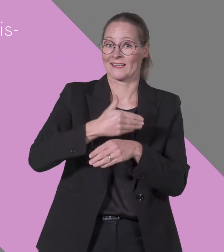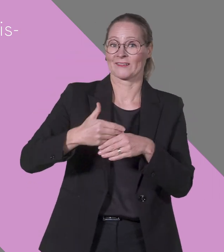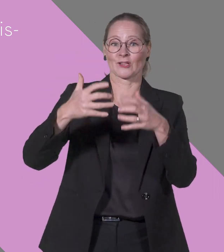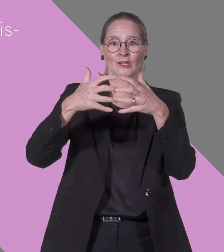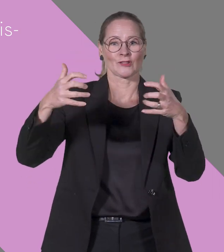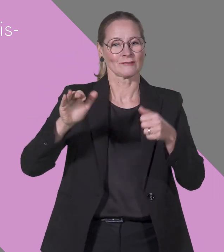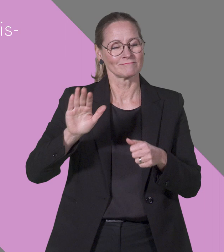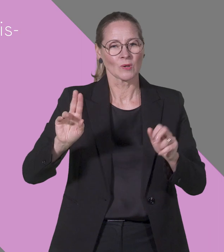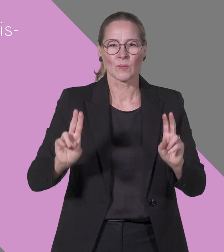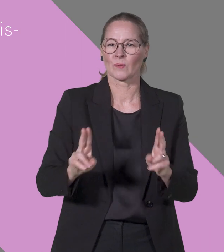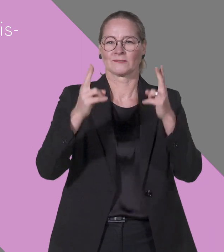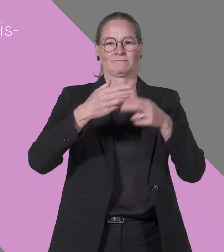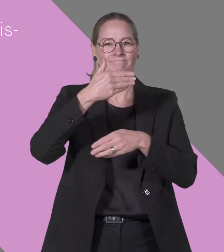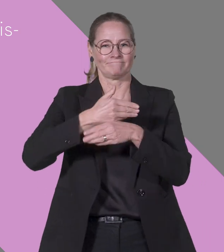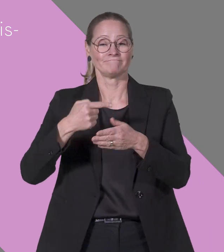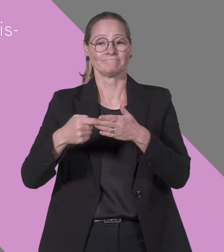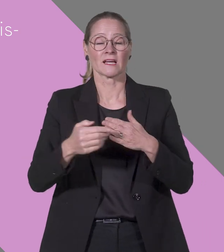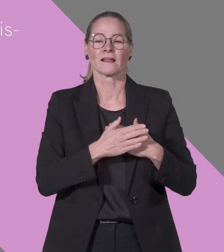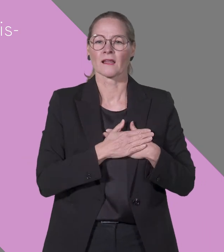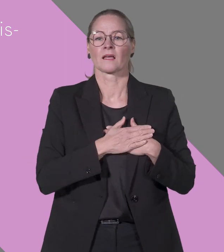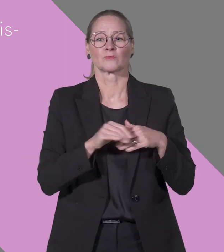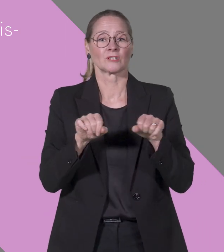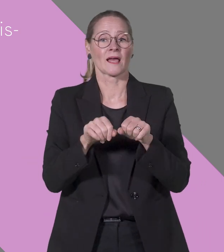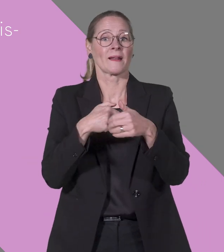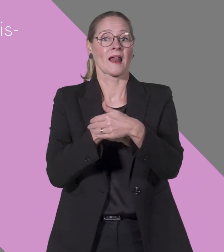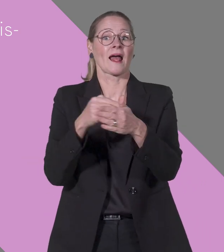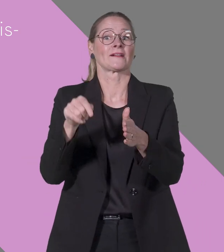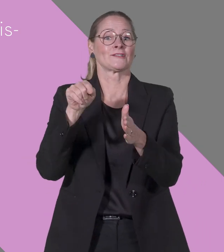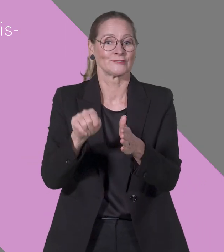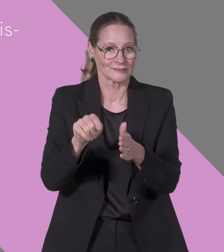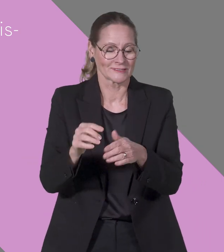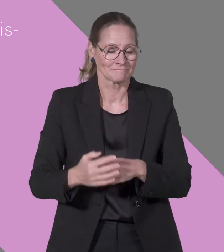Teatteri Totin uuden Rakkaus kenkälaatikossa -näytelmän muodossa.